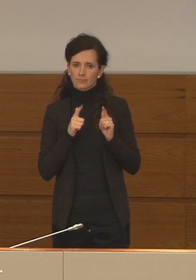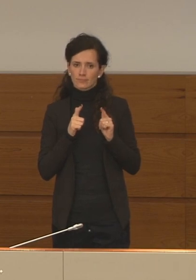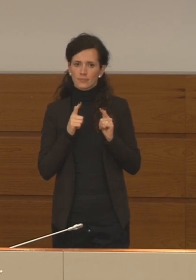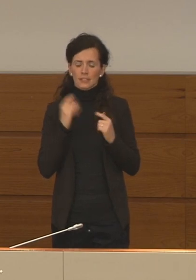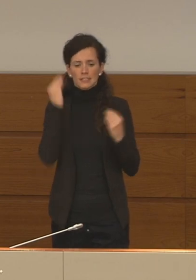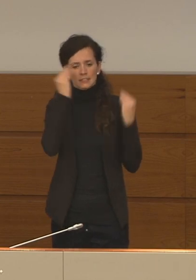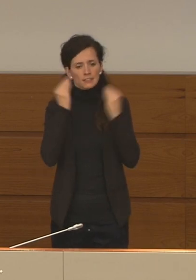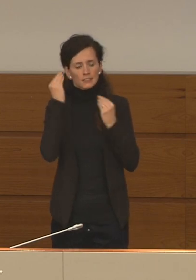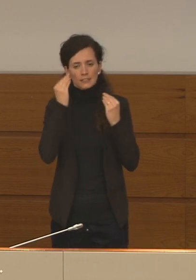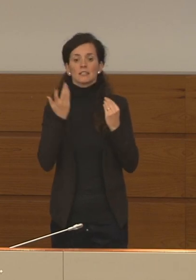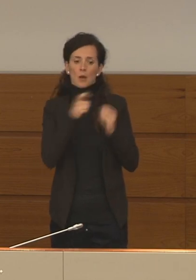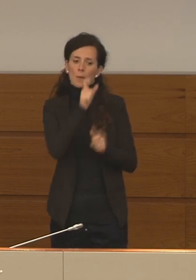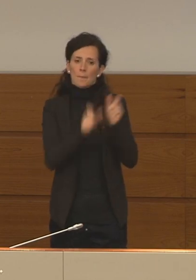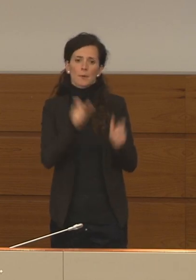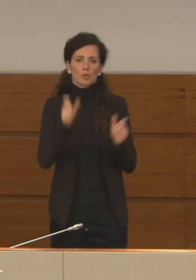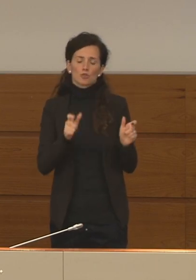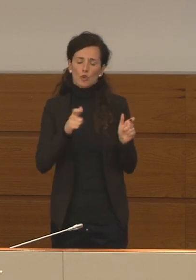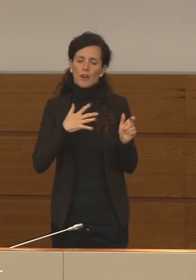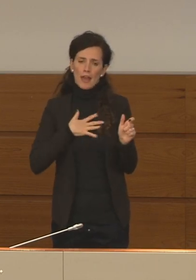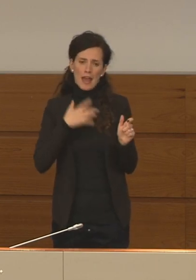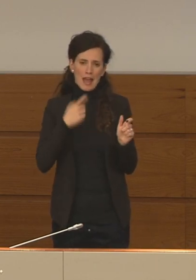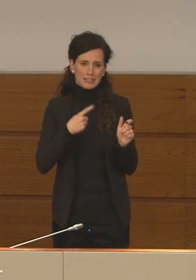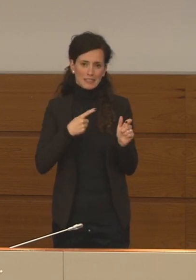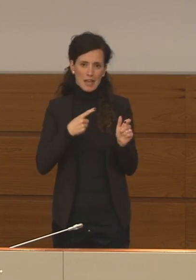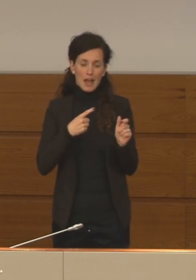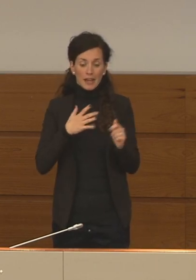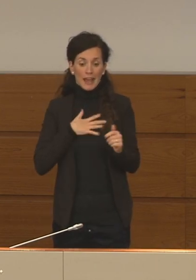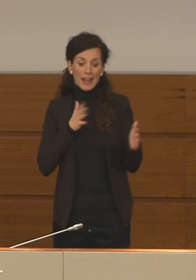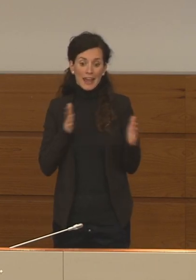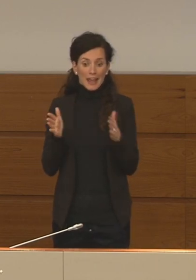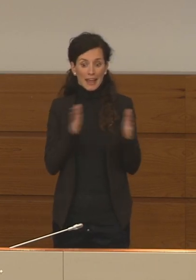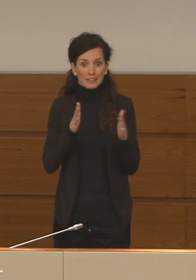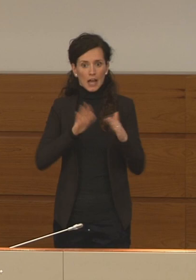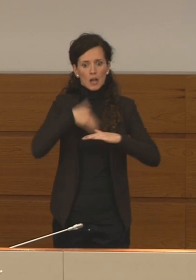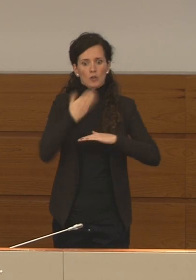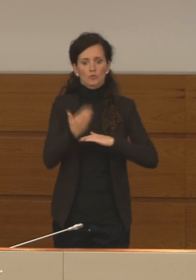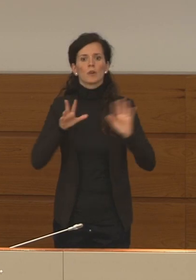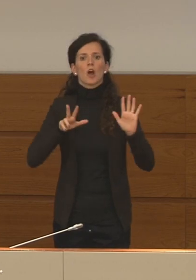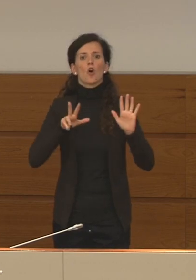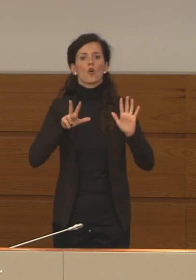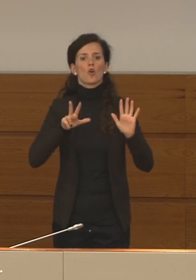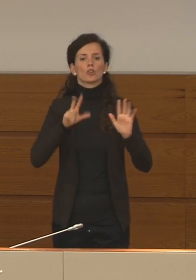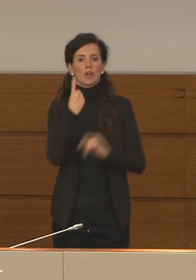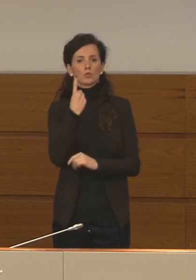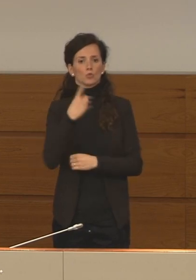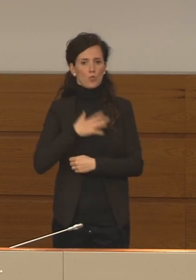sono persone piuttosto anziane, l'età media supera gli 81 anni, sono prevalentemente